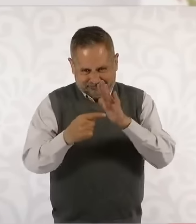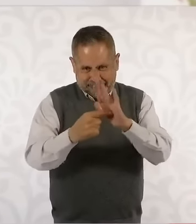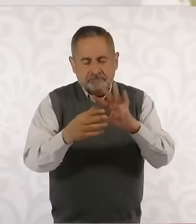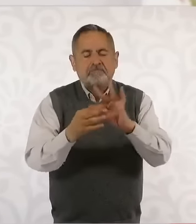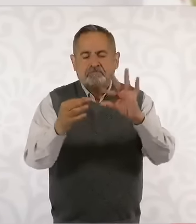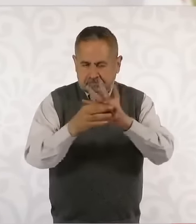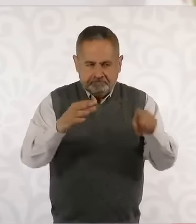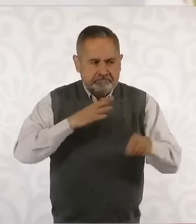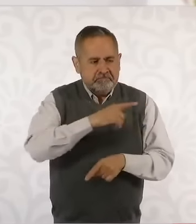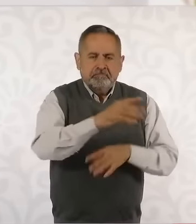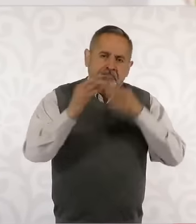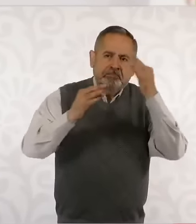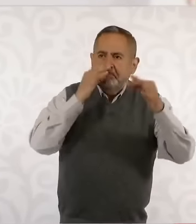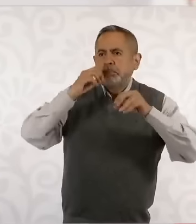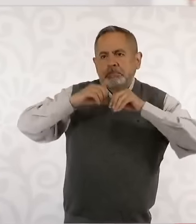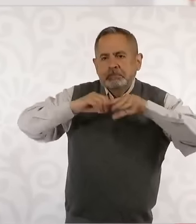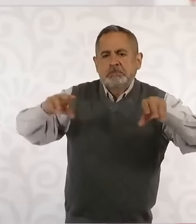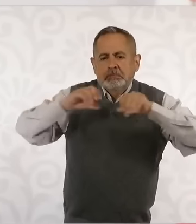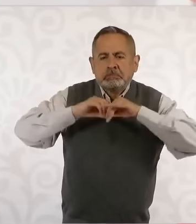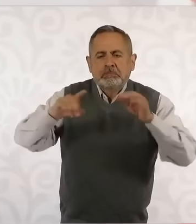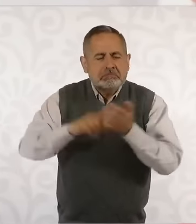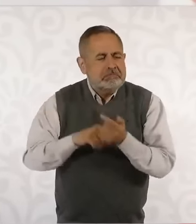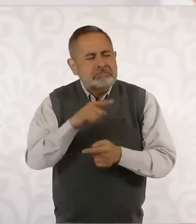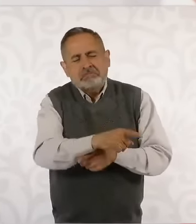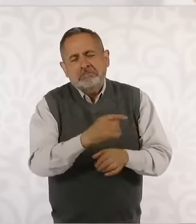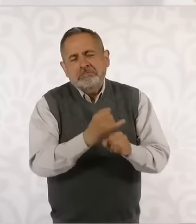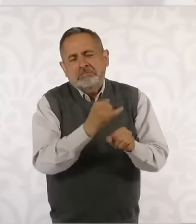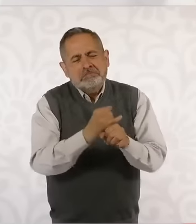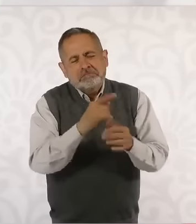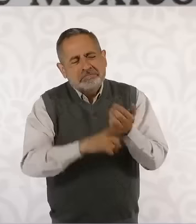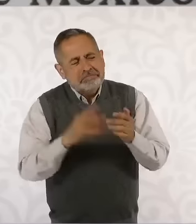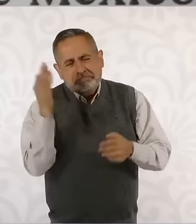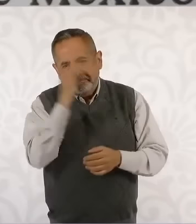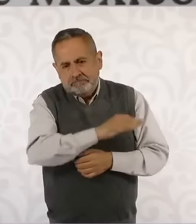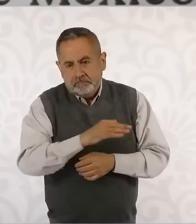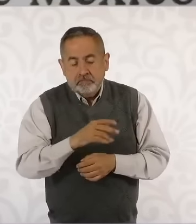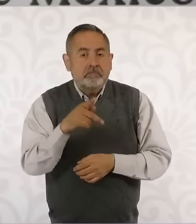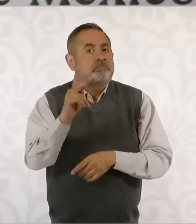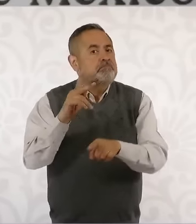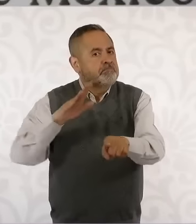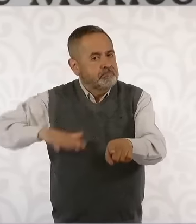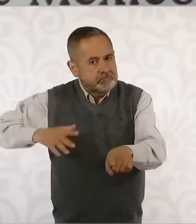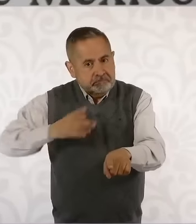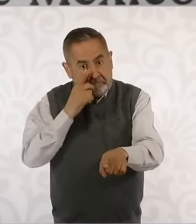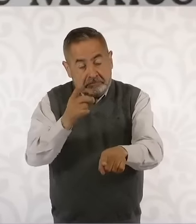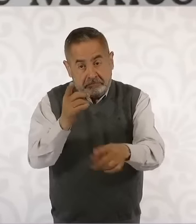campaña que se vivió y el análisis de estas redes, pero es muy importante lo que mencionas porque